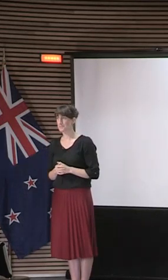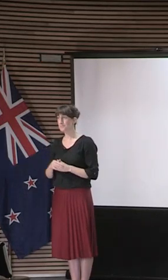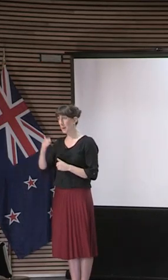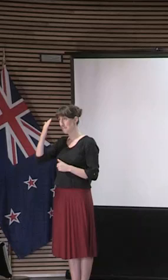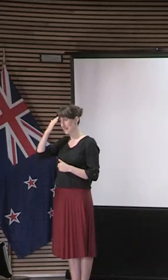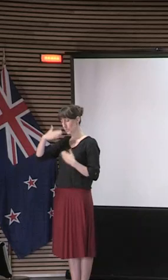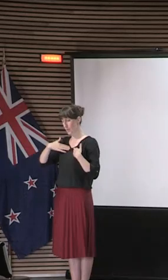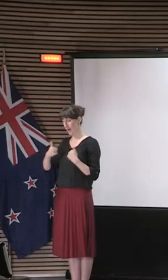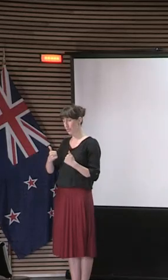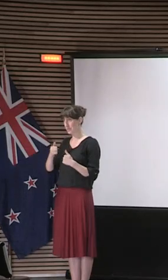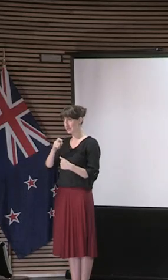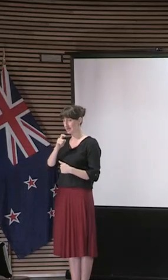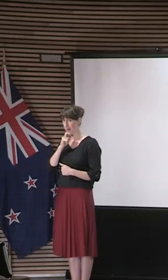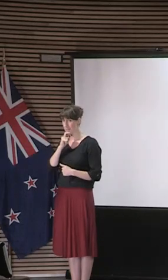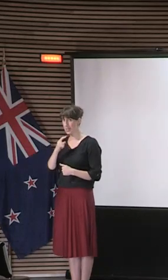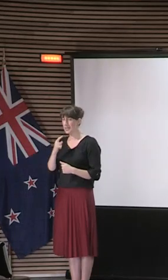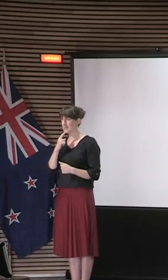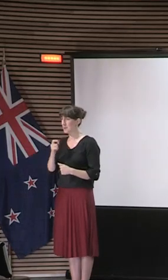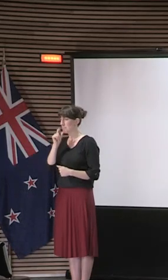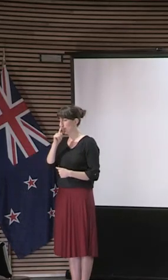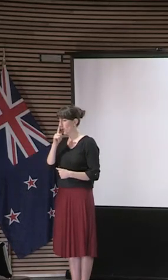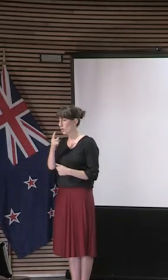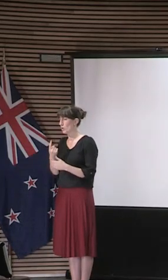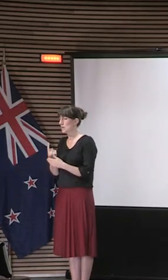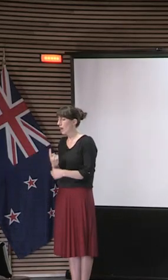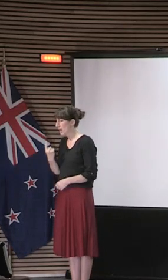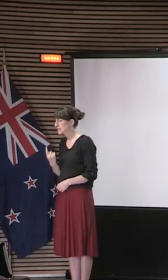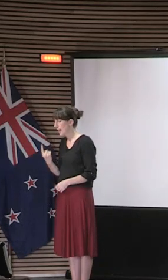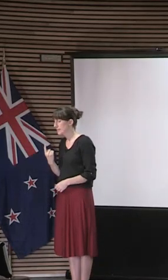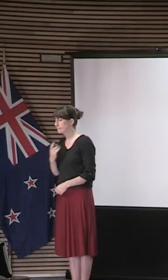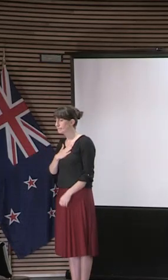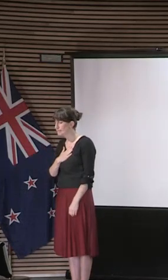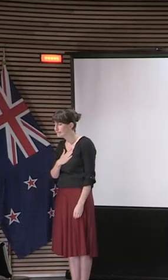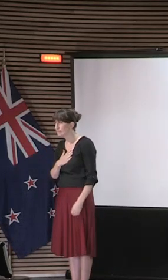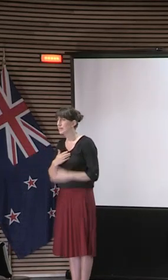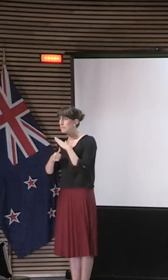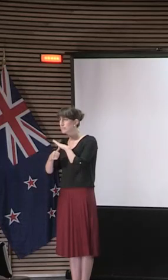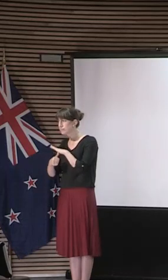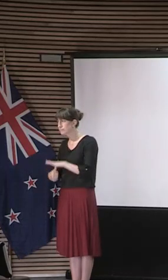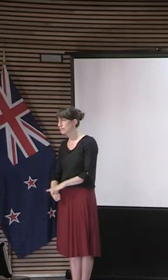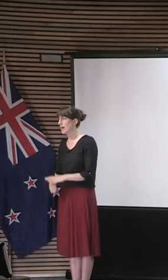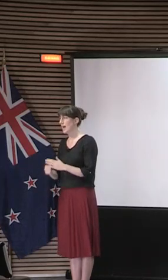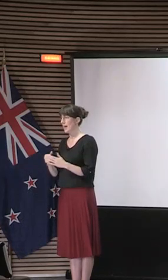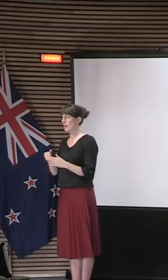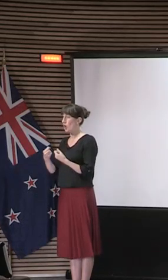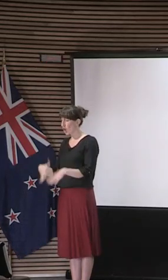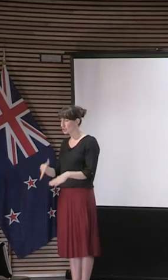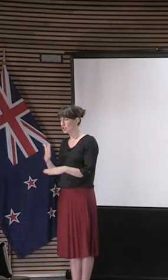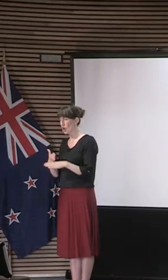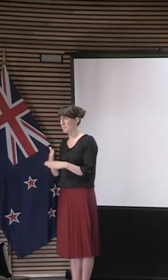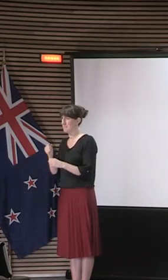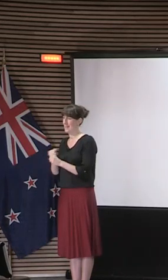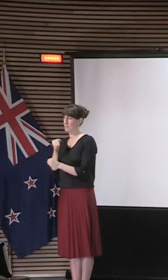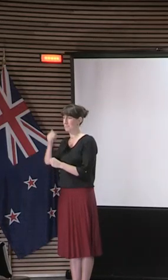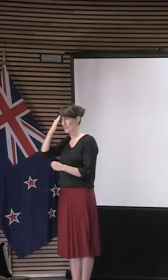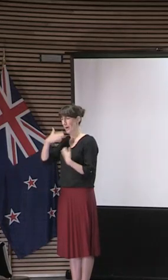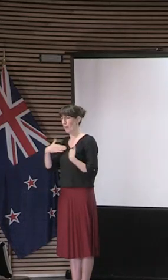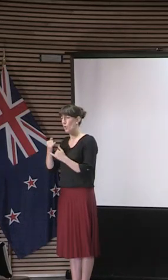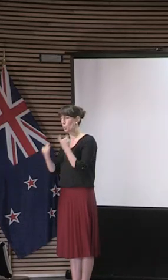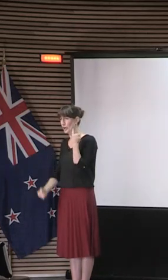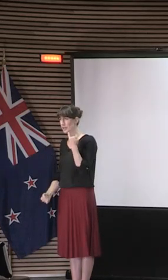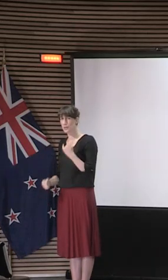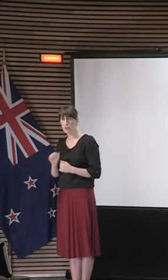ahau e kite i te mea rerekE e